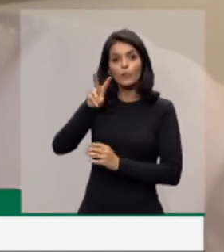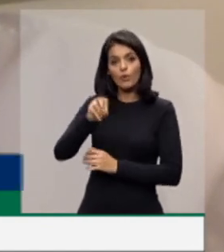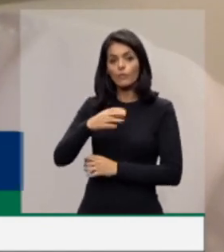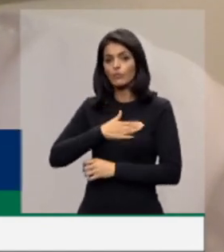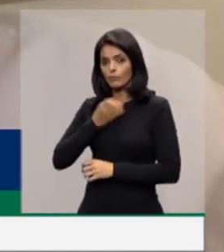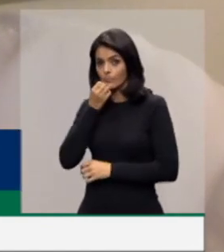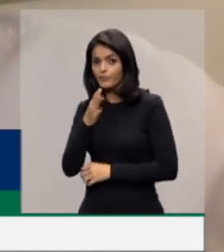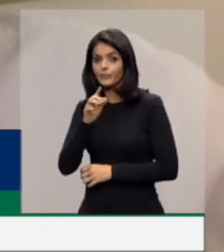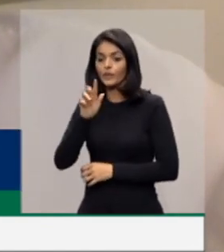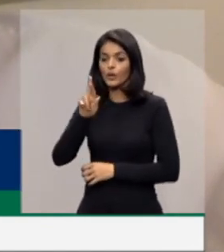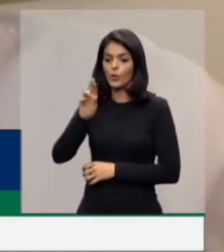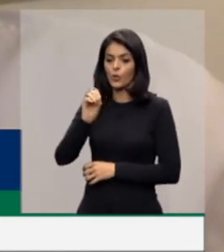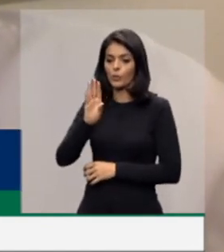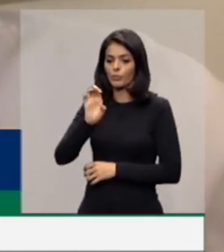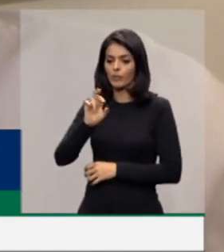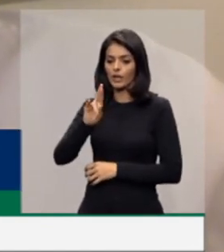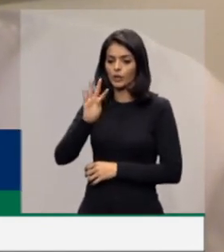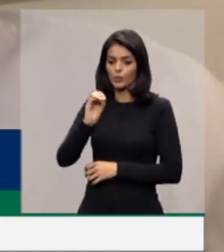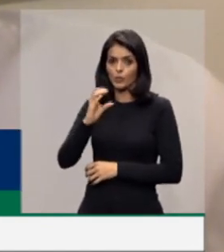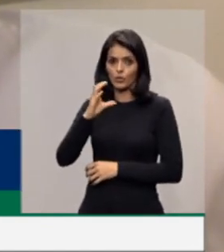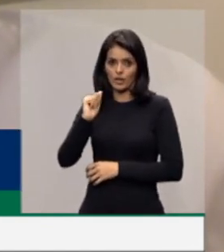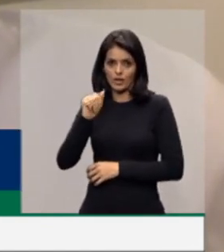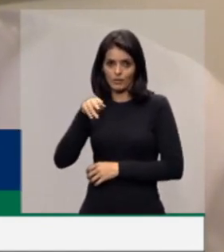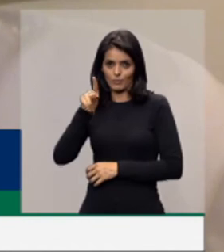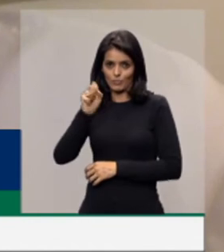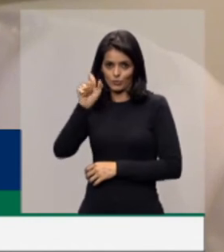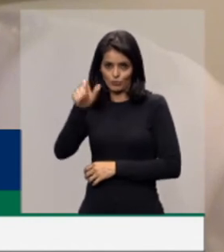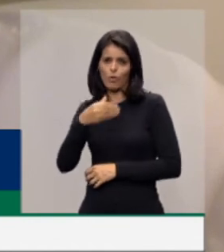VOU USAR UMA REFERÊ NCIA, ACHO QUE PARTIDO NOVO